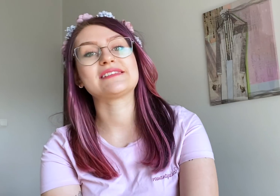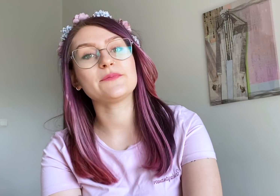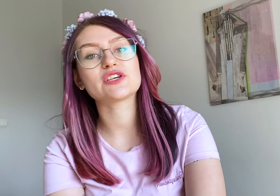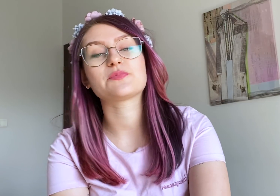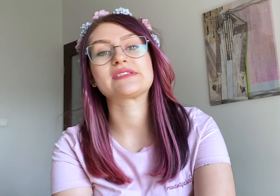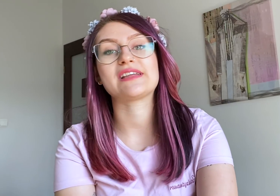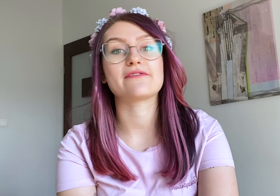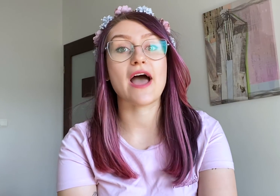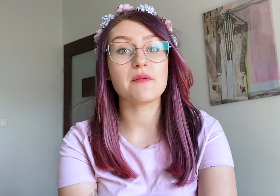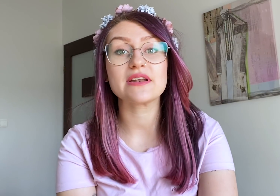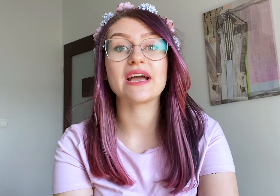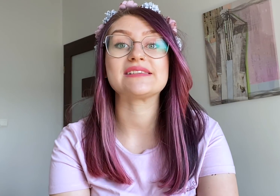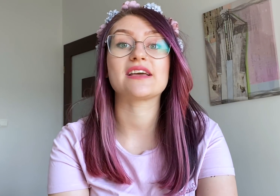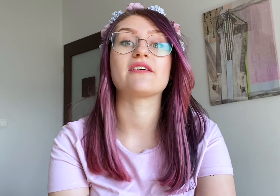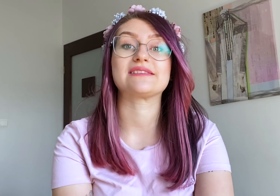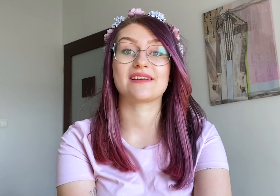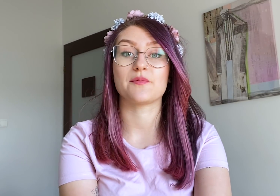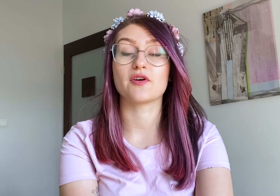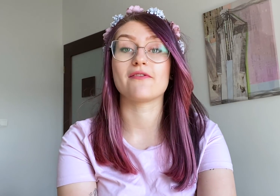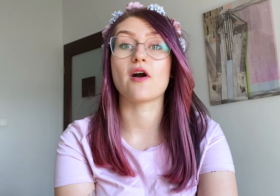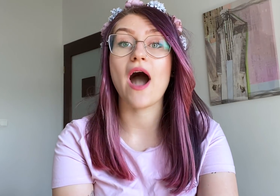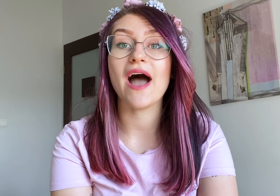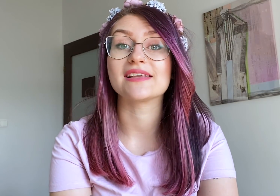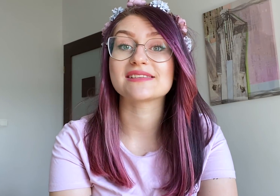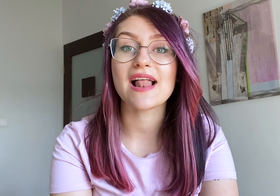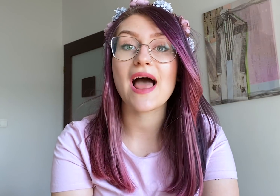Znam też podstawy amerykańskiego języka migowego ASL,